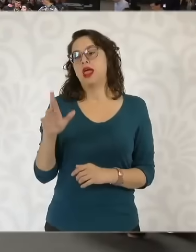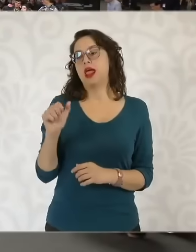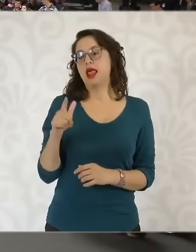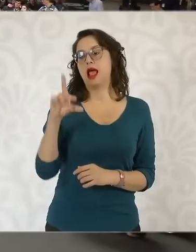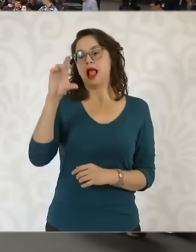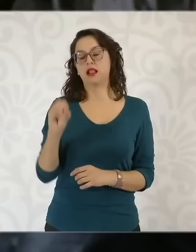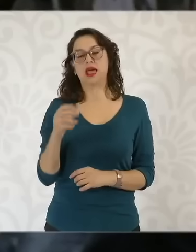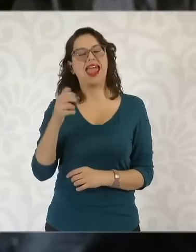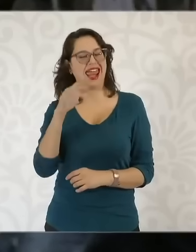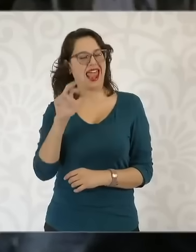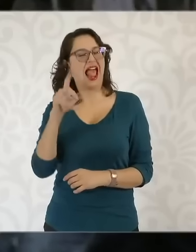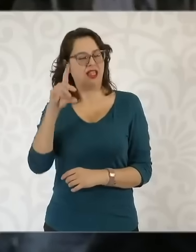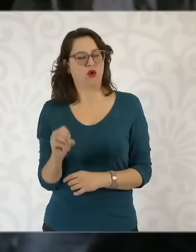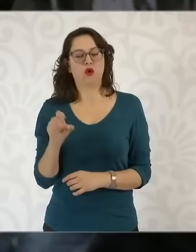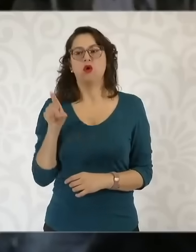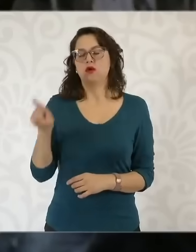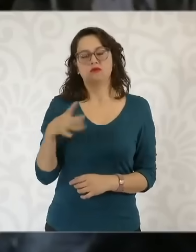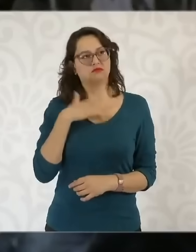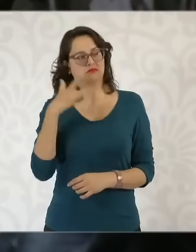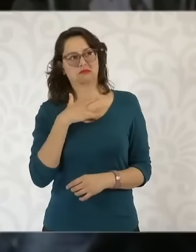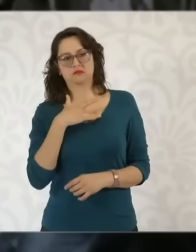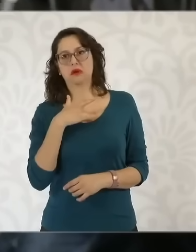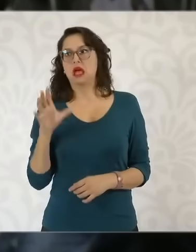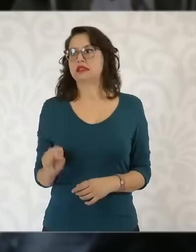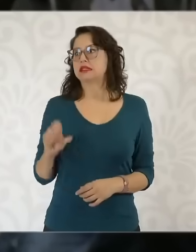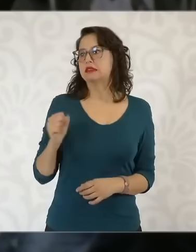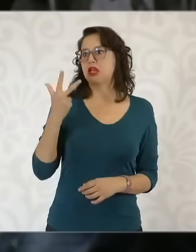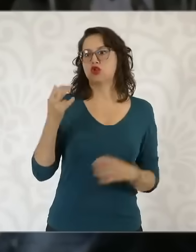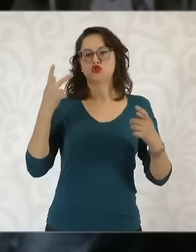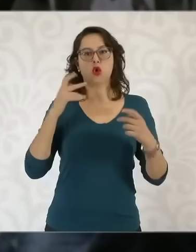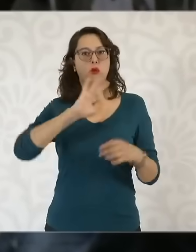que usted se ha conducido en estas negociaciones con el presidente Donald Trump para lograr esos